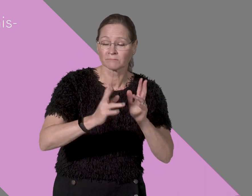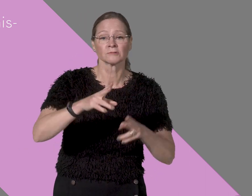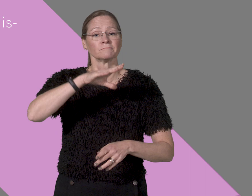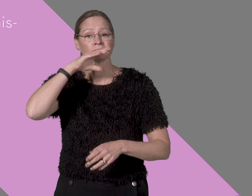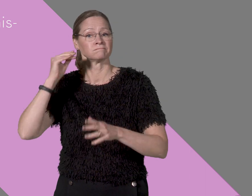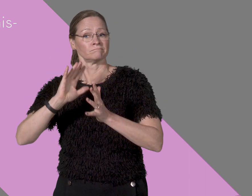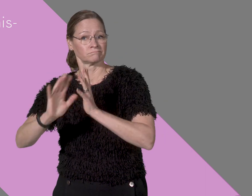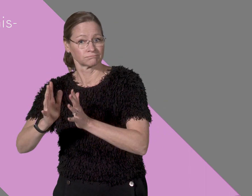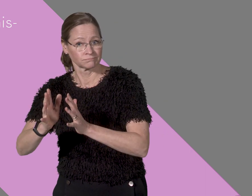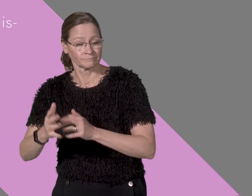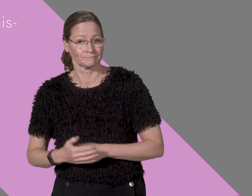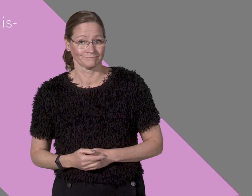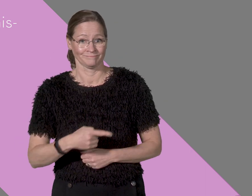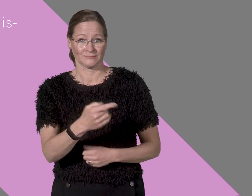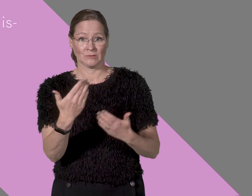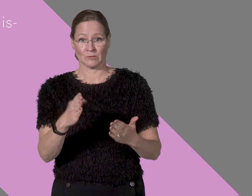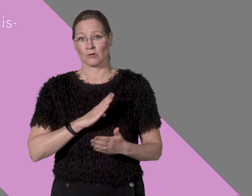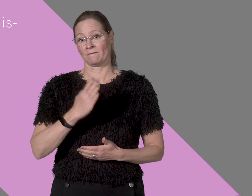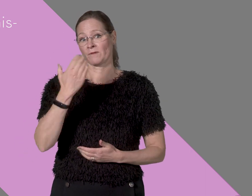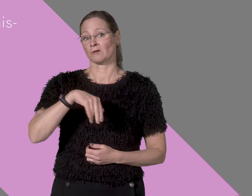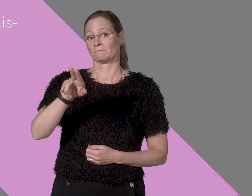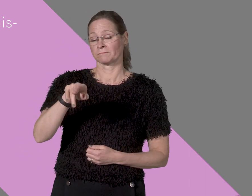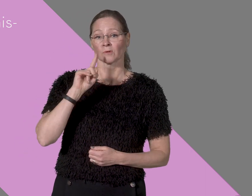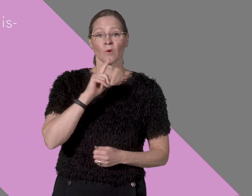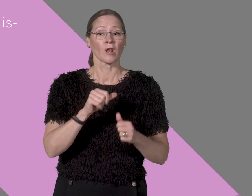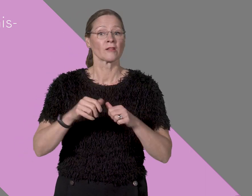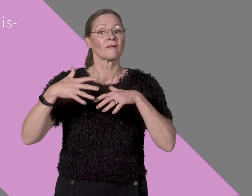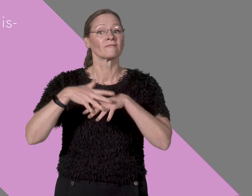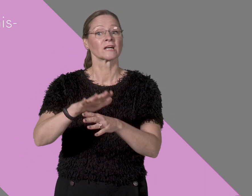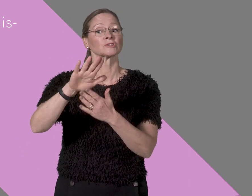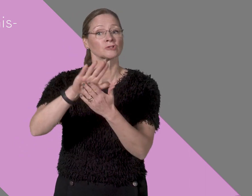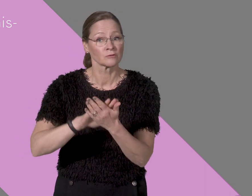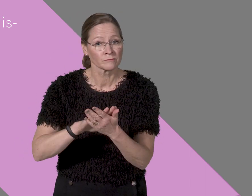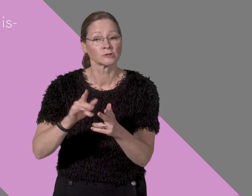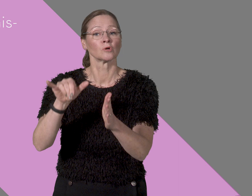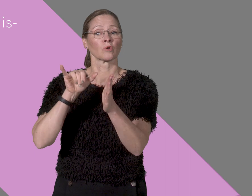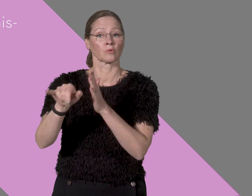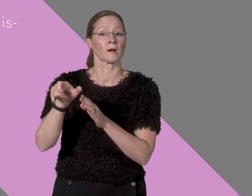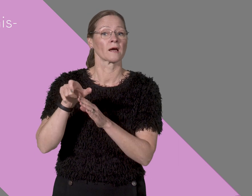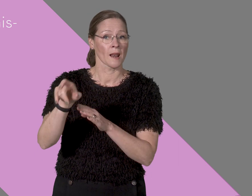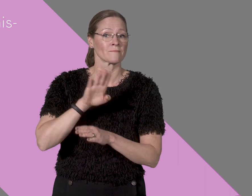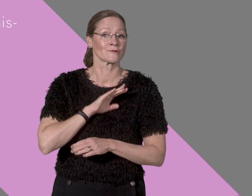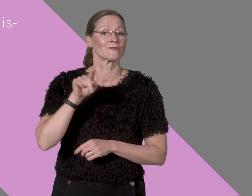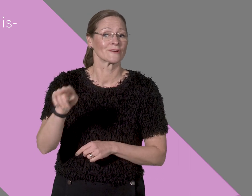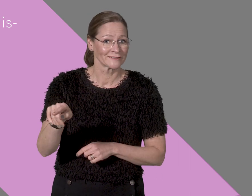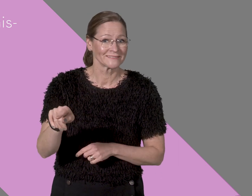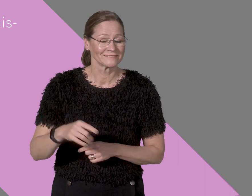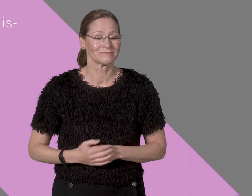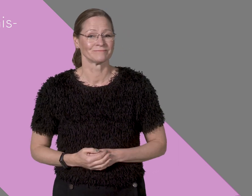että suomenruotsalaiselle viittomakielelle, - ja ne ovat nyt nähtävissä Kuurojen Liiton verkkosivuilla ja Youtube-kanavalla.